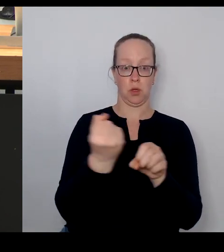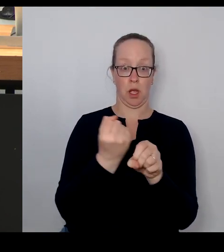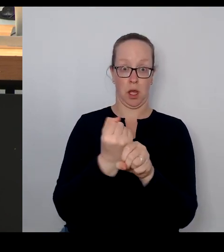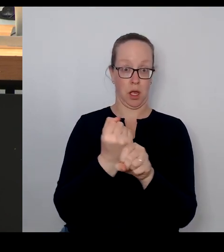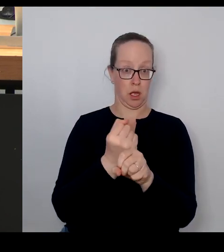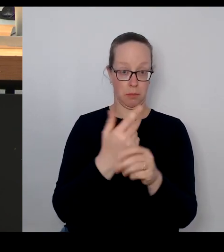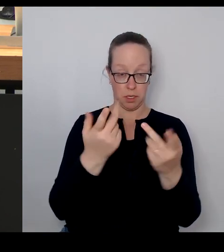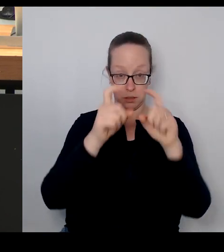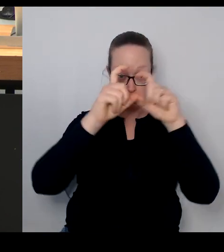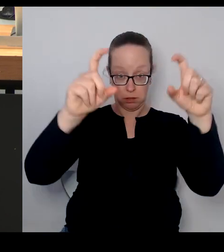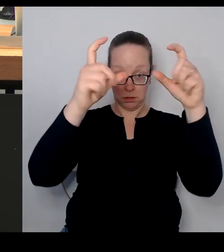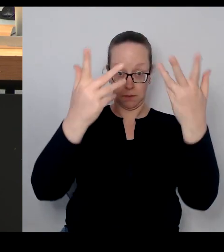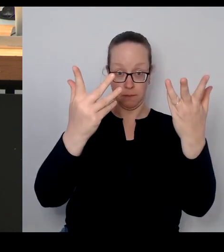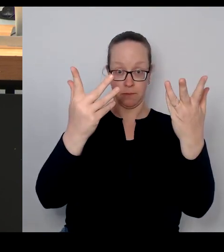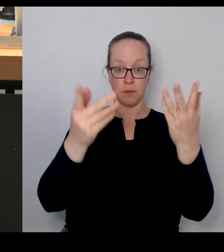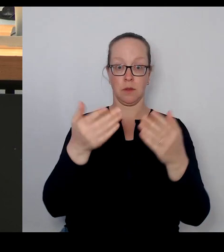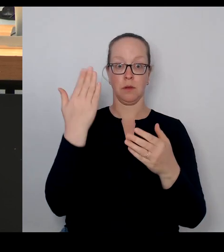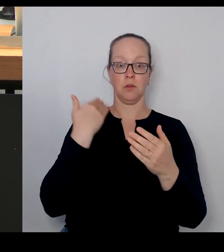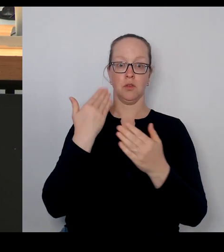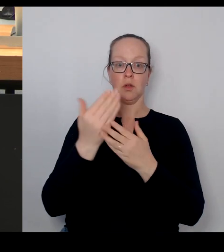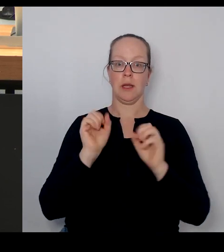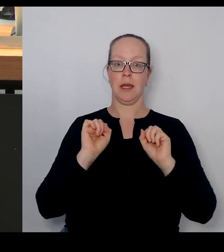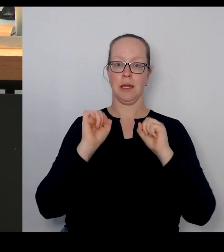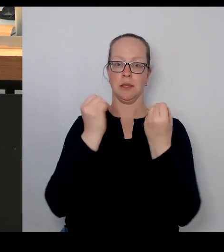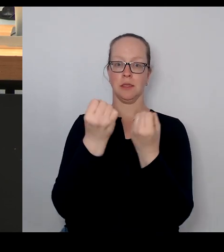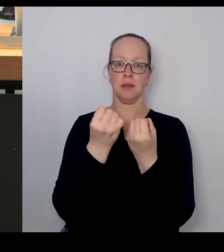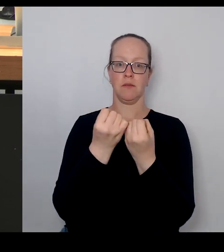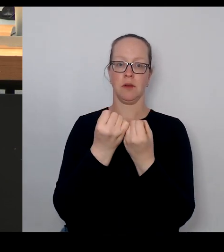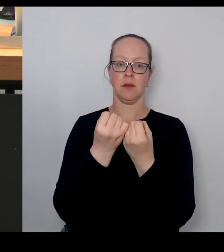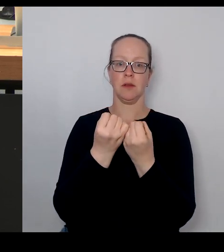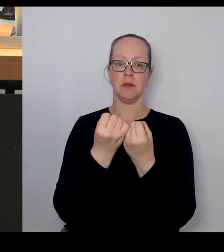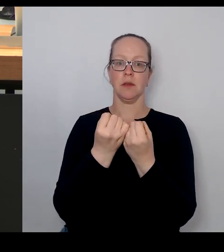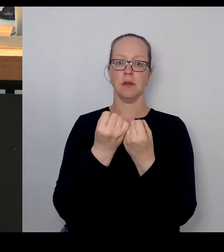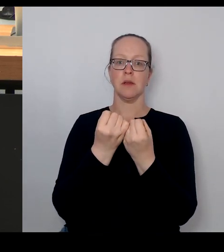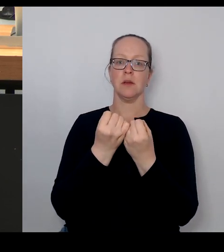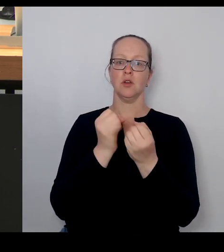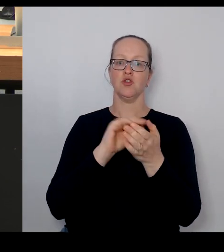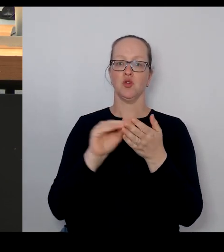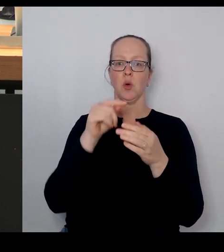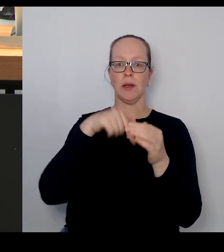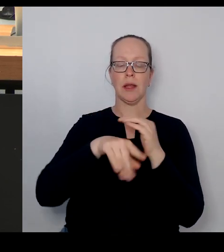Bezirksverordnetenversammlung überall in der Stadt haben darüber diskutiert. In vielen Bezirken wurden Beschlüsse